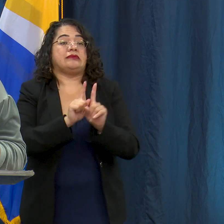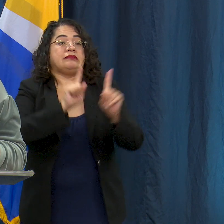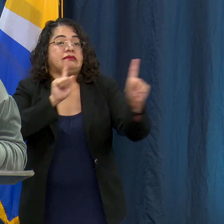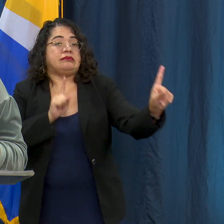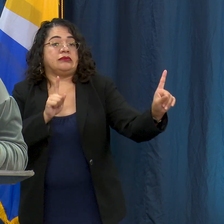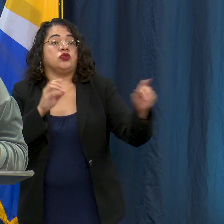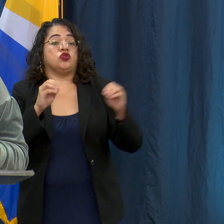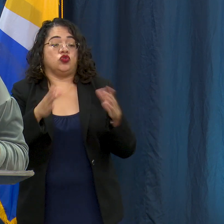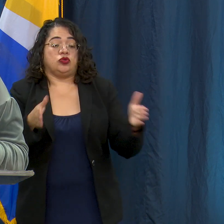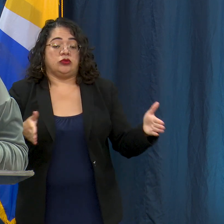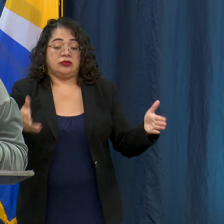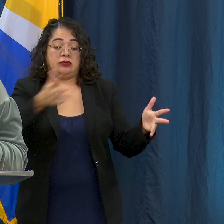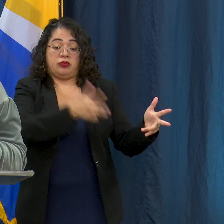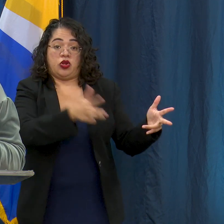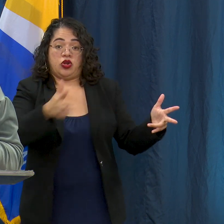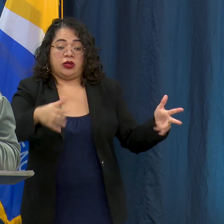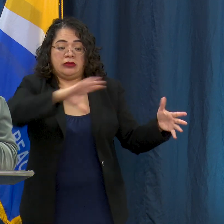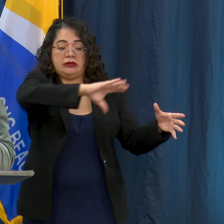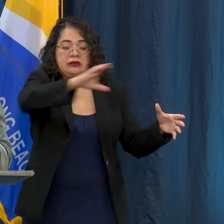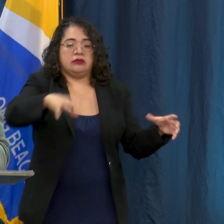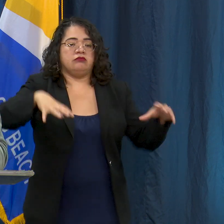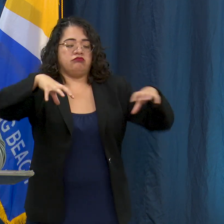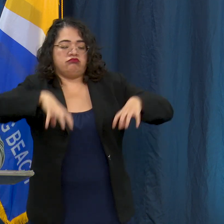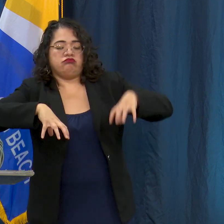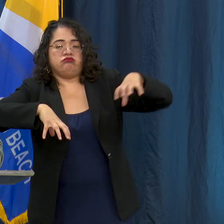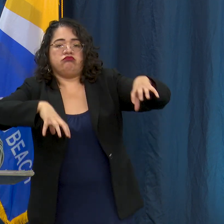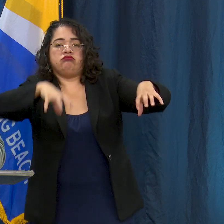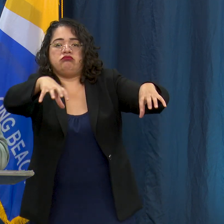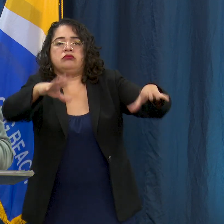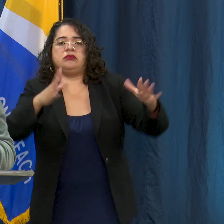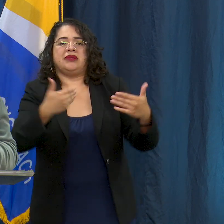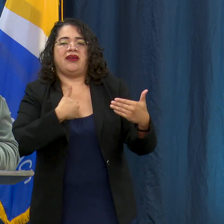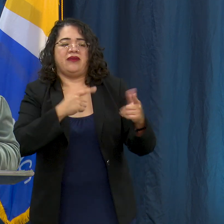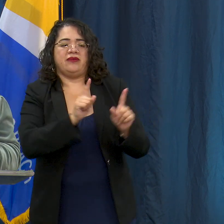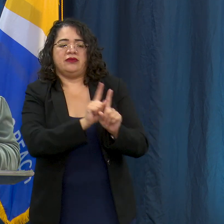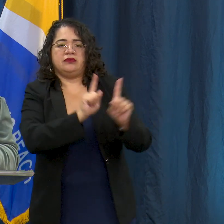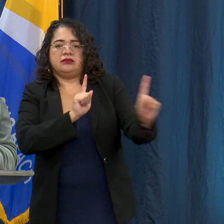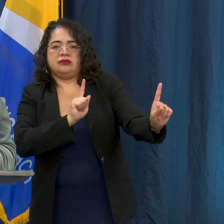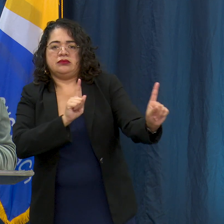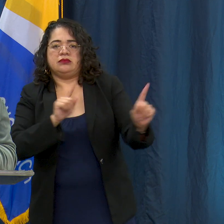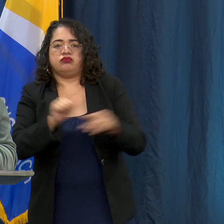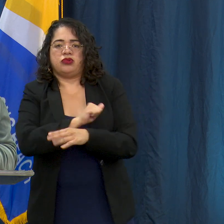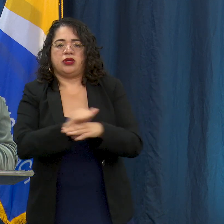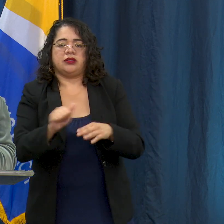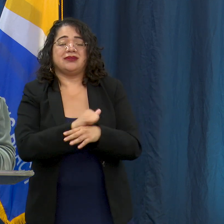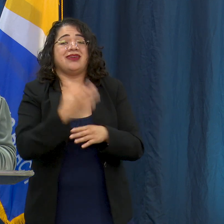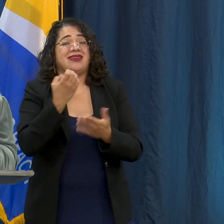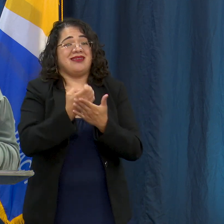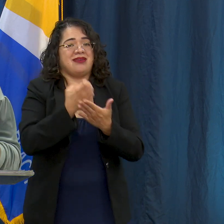mantener v van US economy ax y para que la cultura de Long Beach prosper más